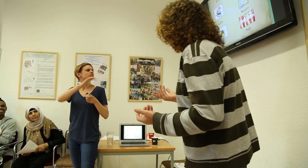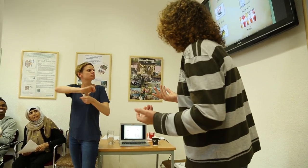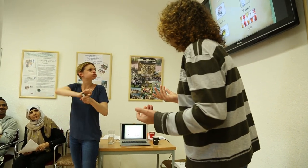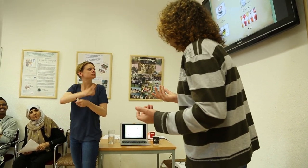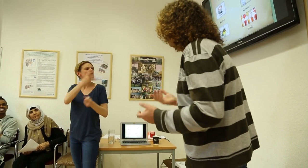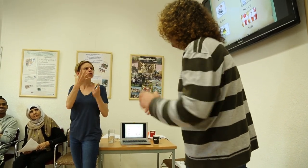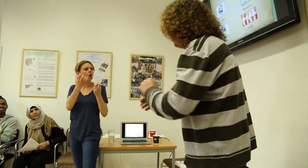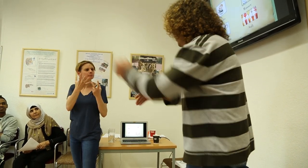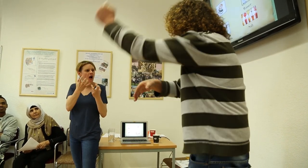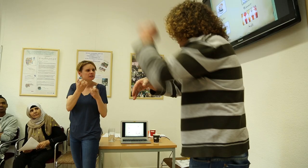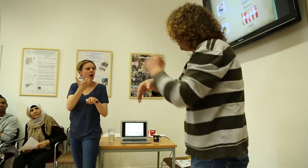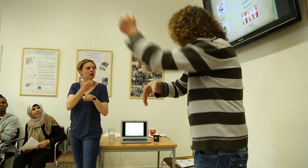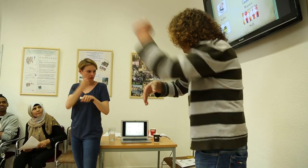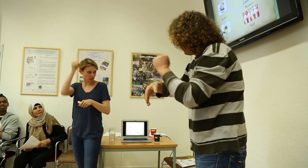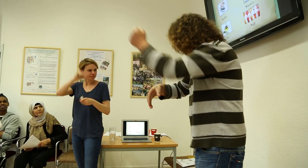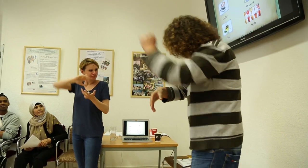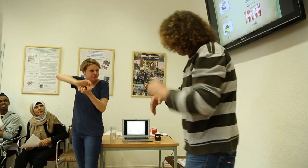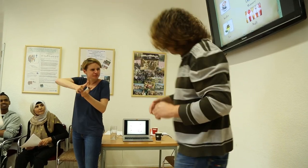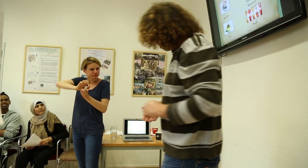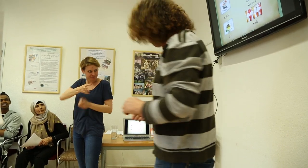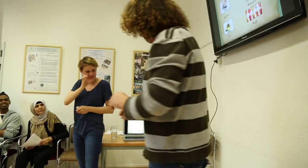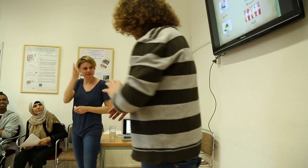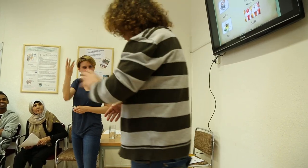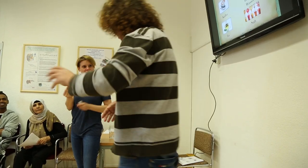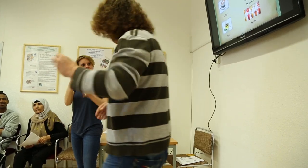Es ist die Endergebnisgebärde nach den Pressen: Tomatensaft, Ananassaft, usw. - Ach so! Eine Gebärde für "Most"!? - Ja, genau!